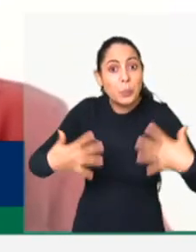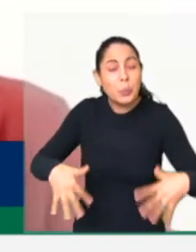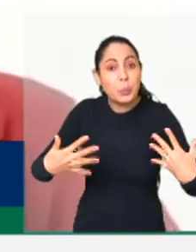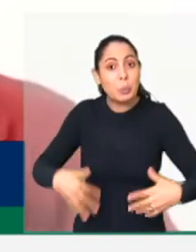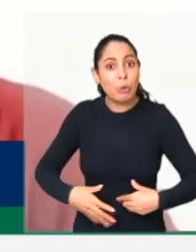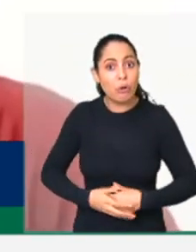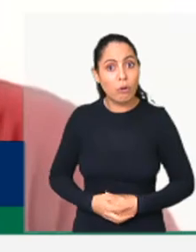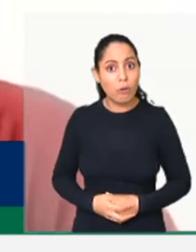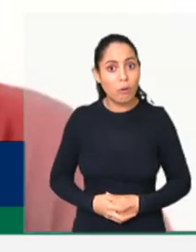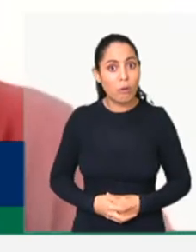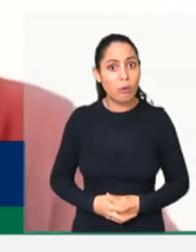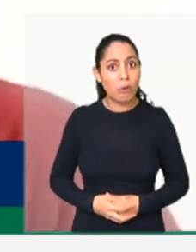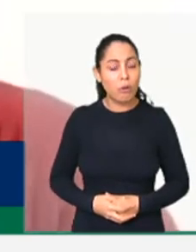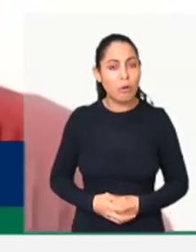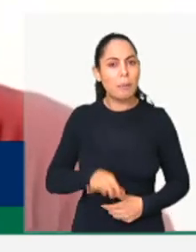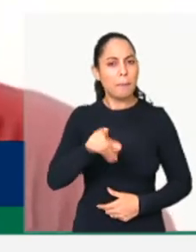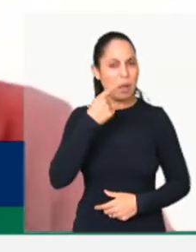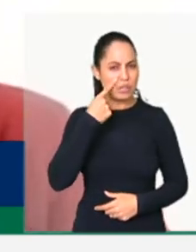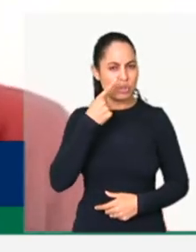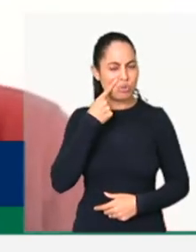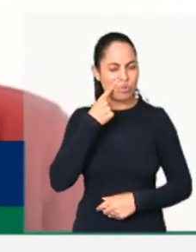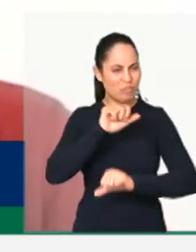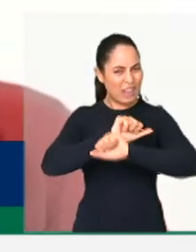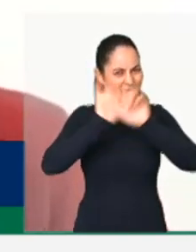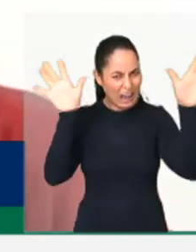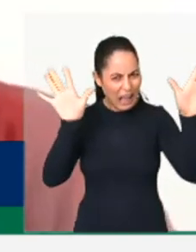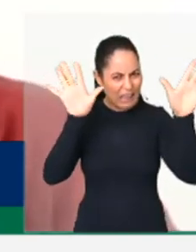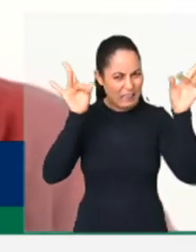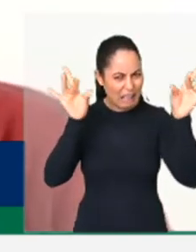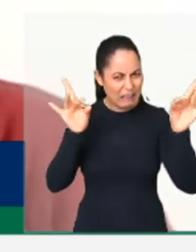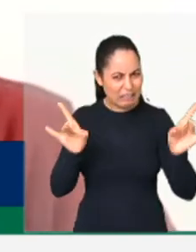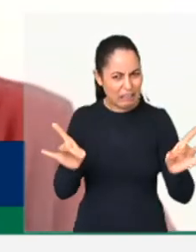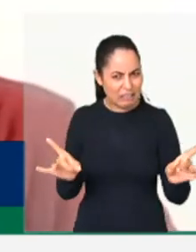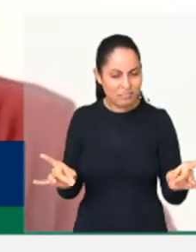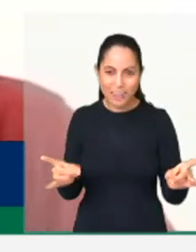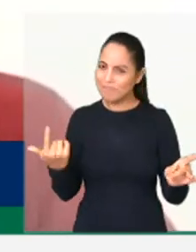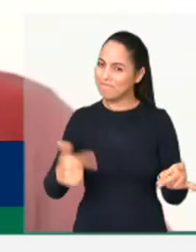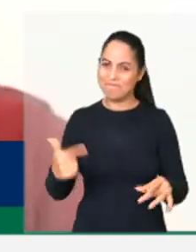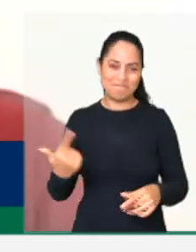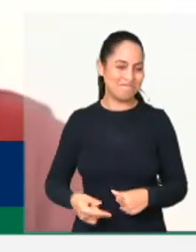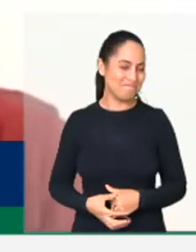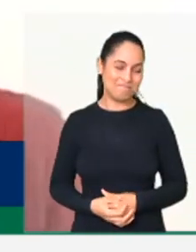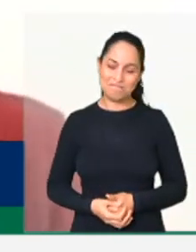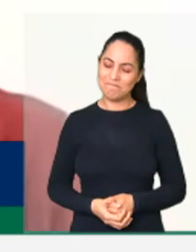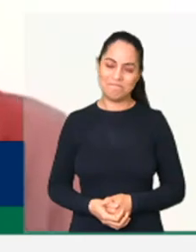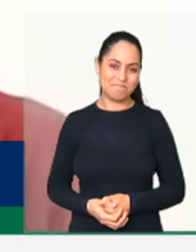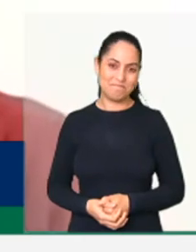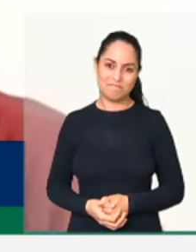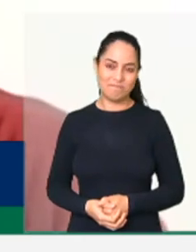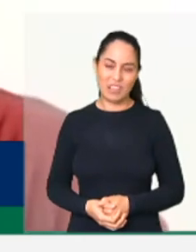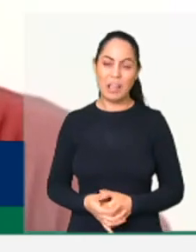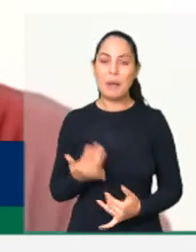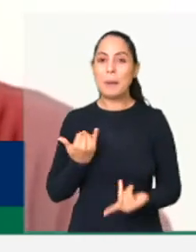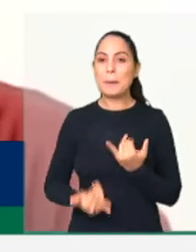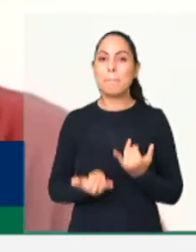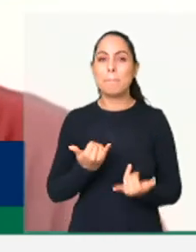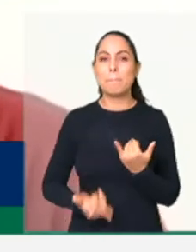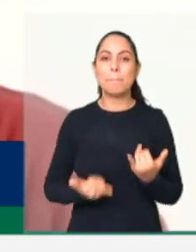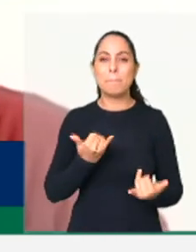FONTANA, NÓS TEMOS AQUI É DISPOSIÇÃO ELE TEM CITADO... O TAMANHO DO BACO QUE SE ESTÁ